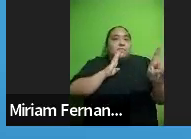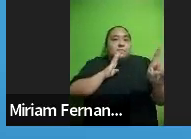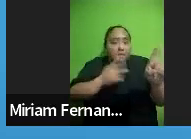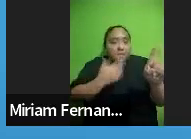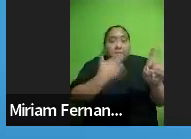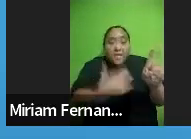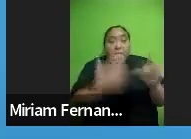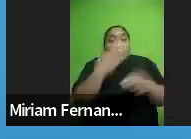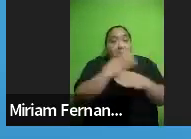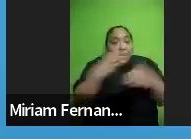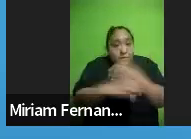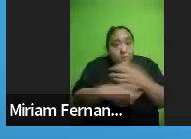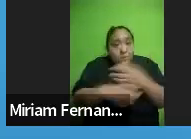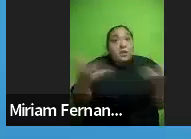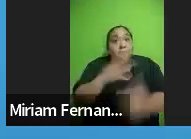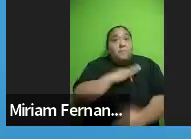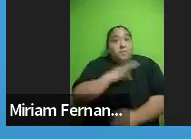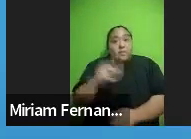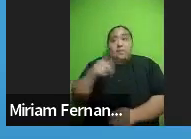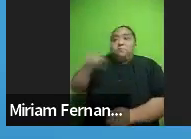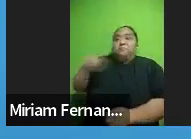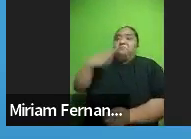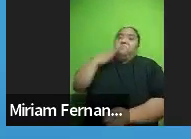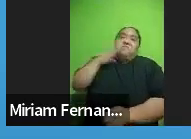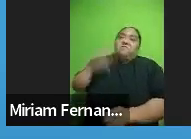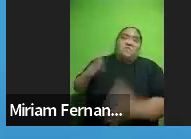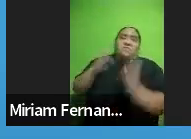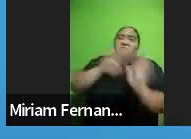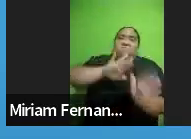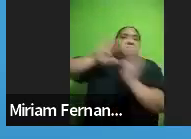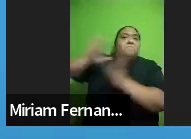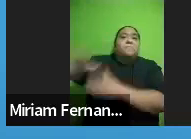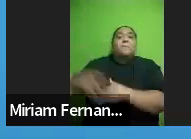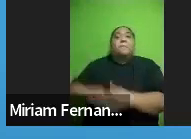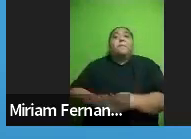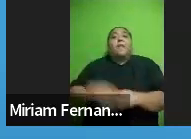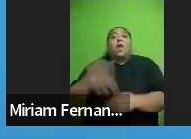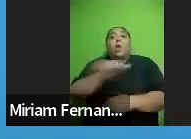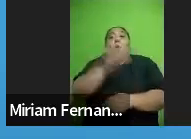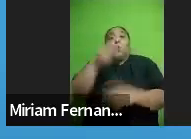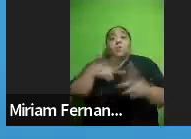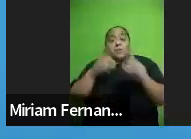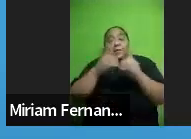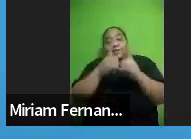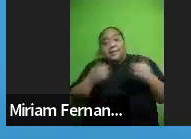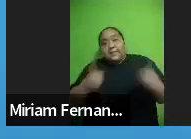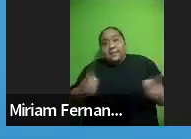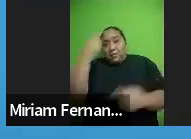Otro de los de los conceptos. Hablaba del desarrollo de funciones psicológicas psicológicas superiores psicológicas superiores. Y decía que para el desarrollo